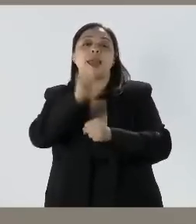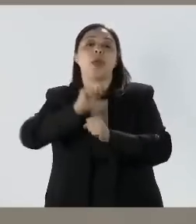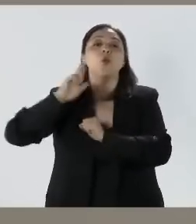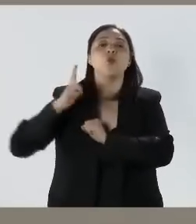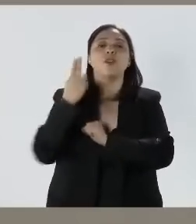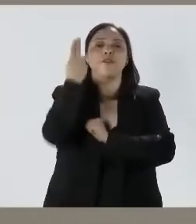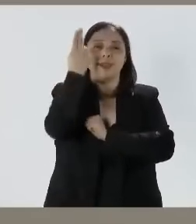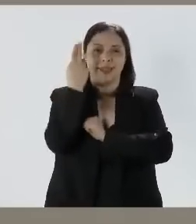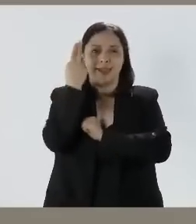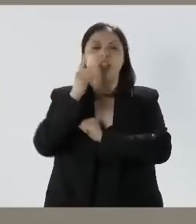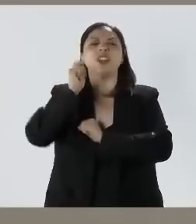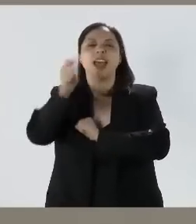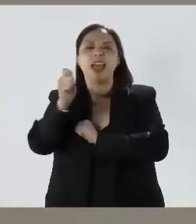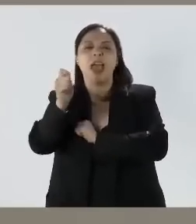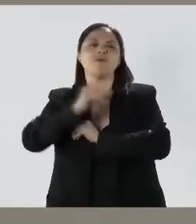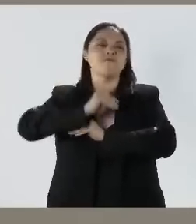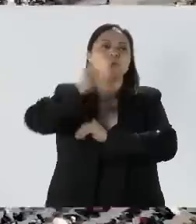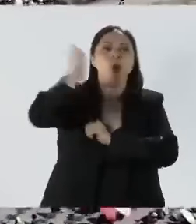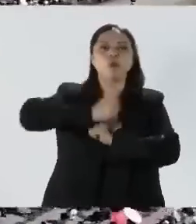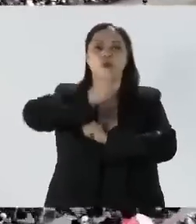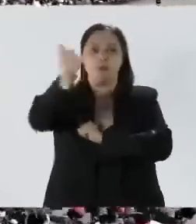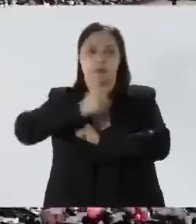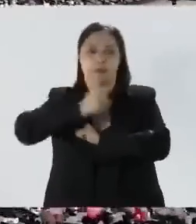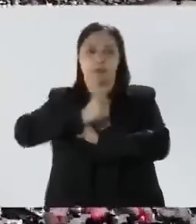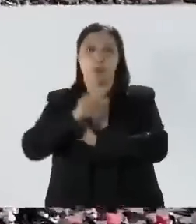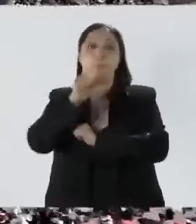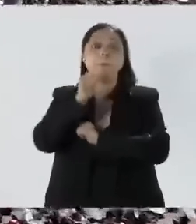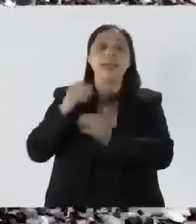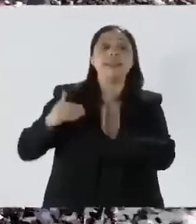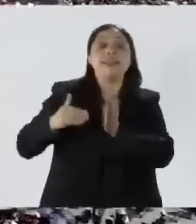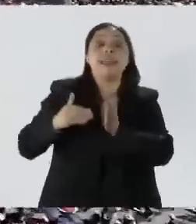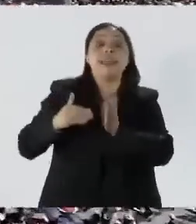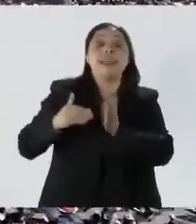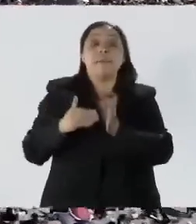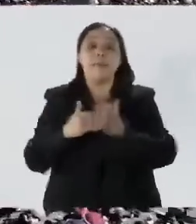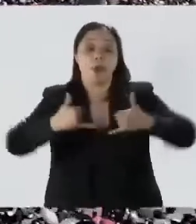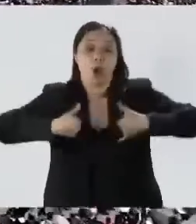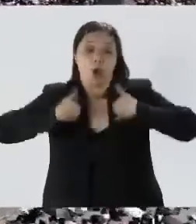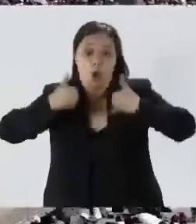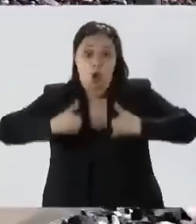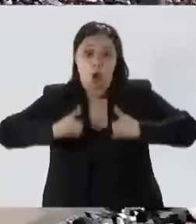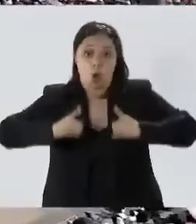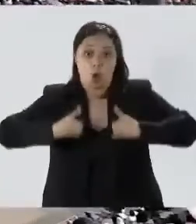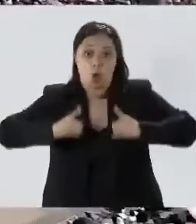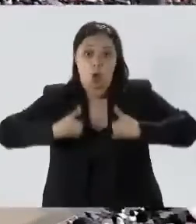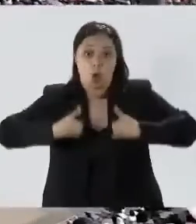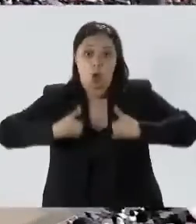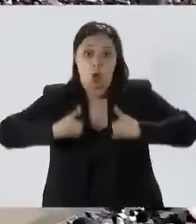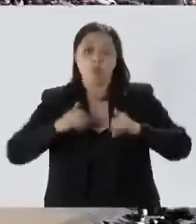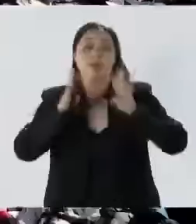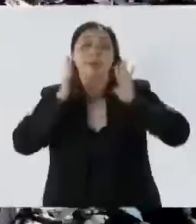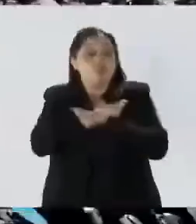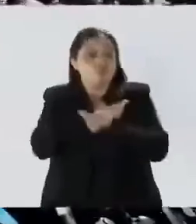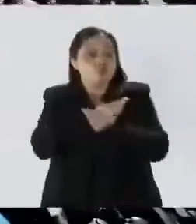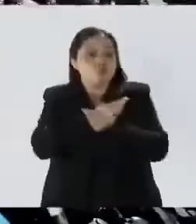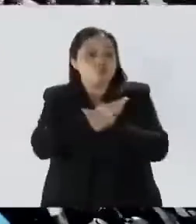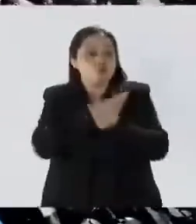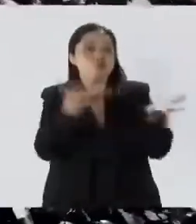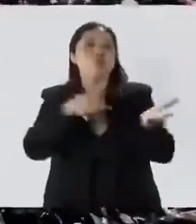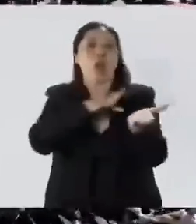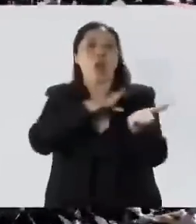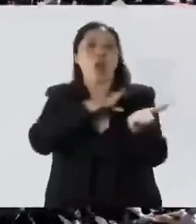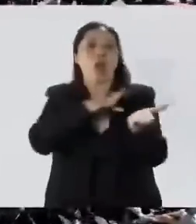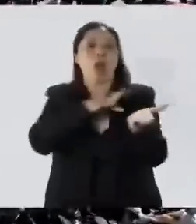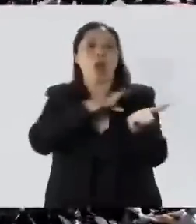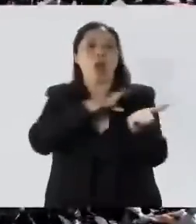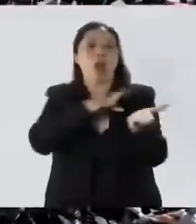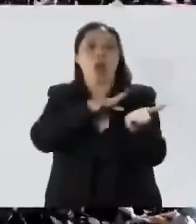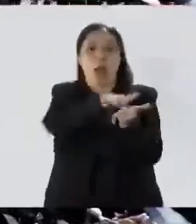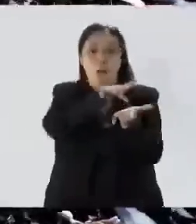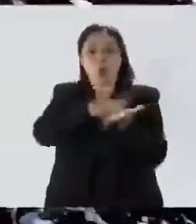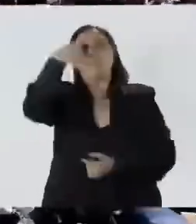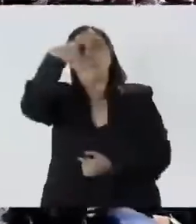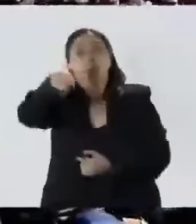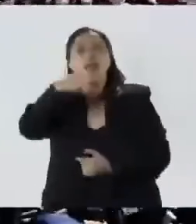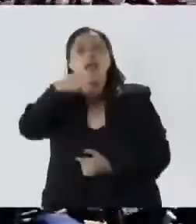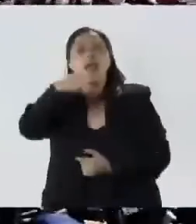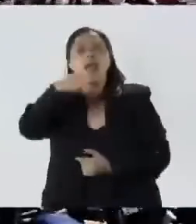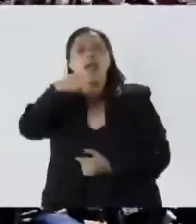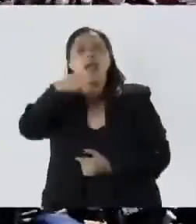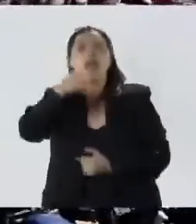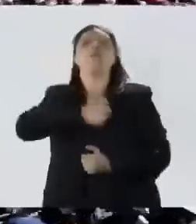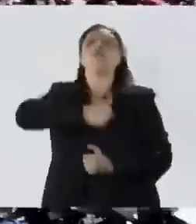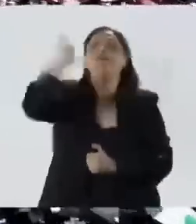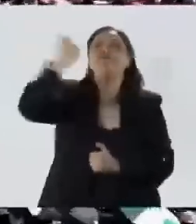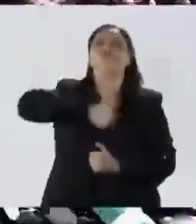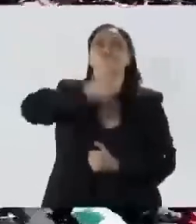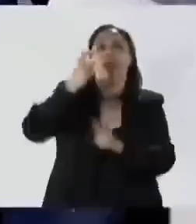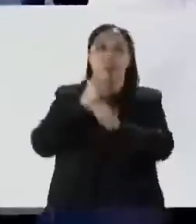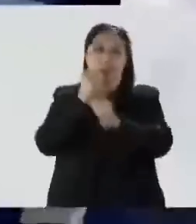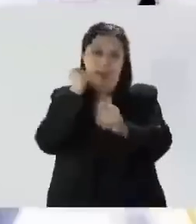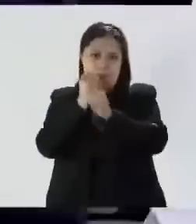donde 200000 jóvenes ya recibieron su apoyo económico para transporte en